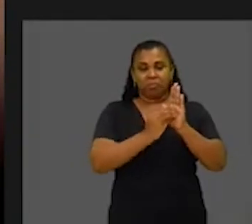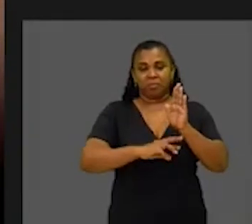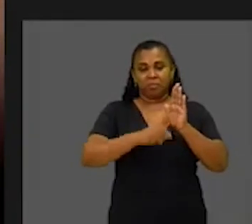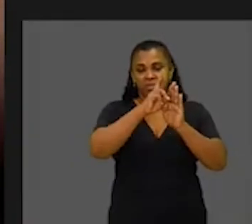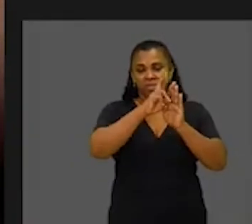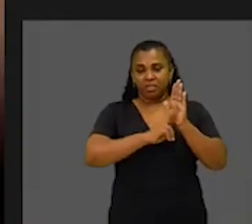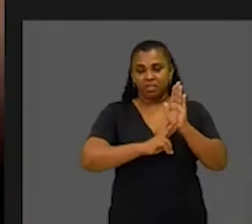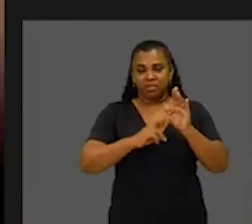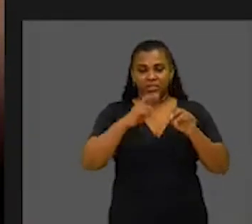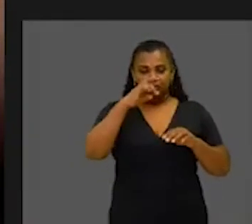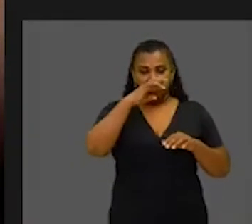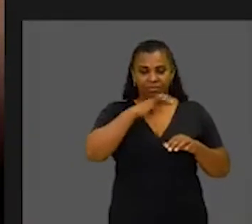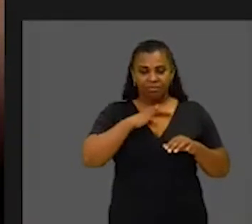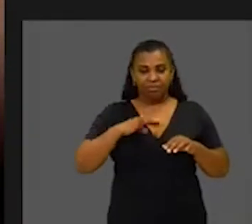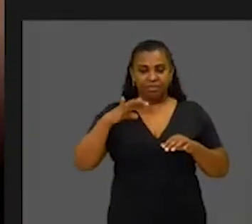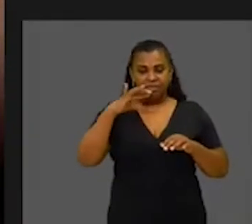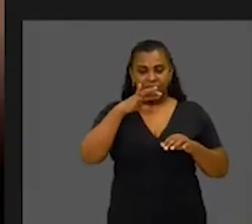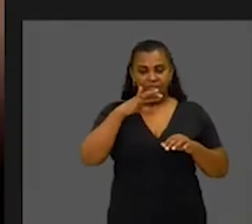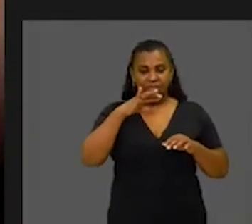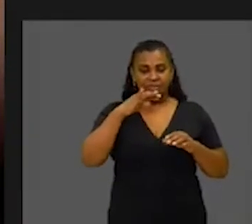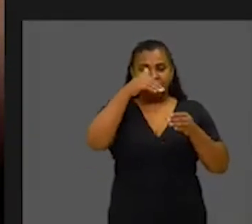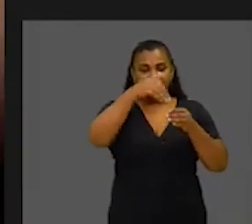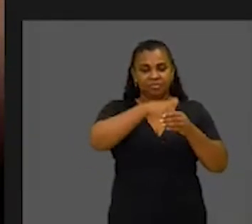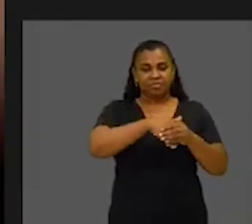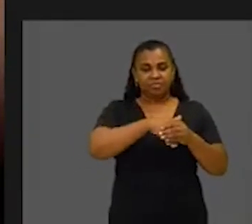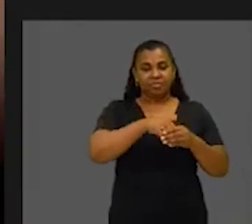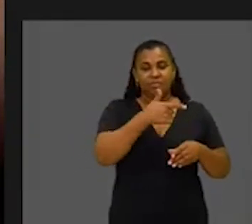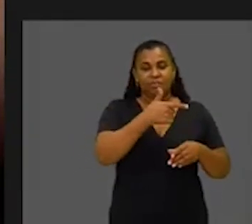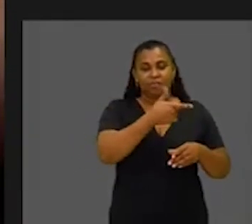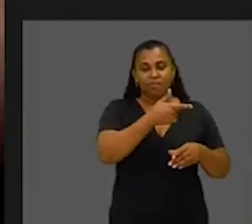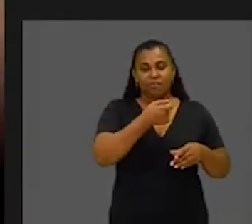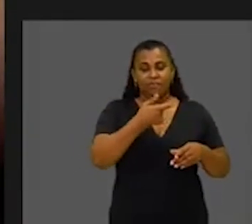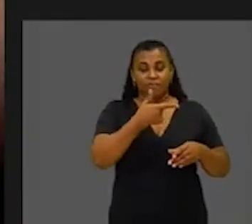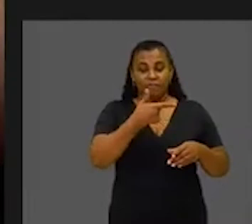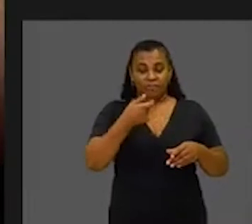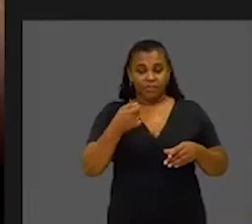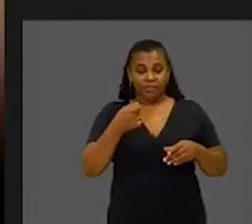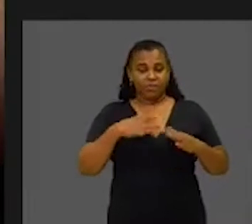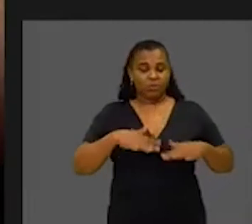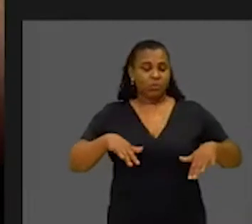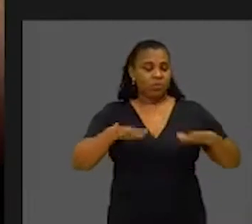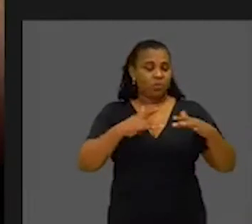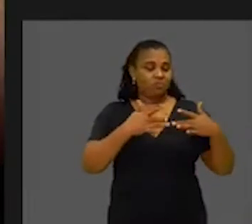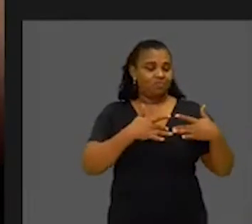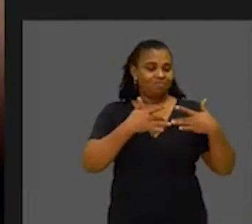eleitoral Nacional 2020 então assim todos os voluntários e voluntárias escutaram bastante na